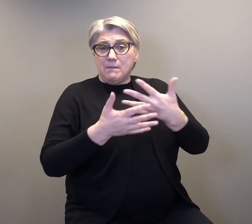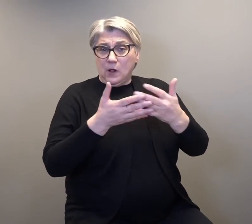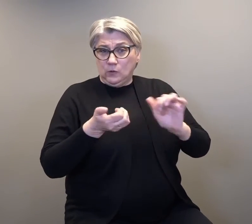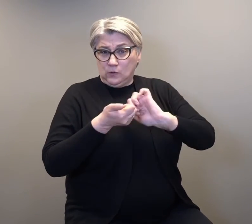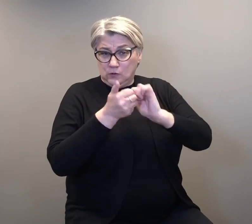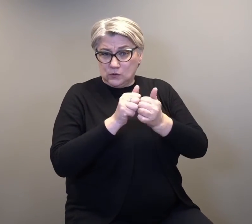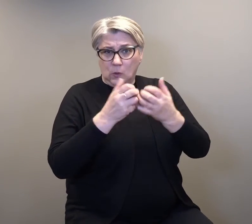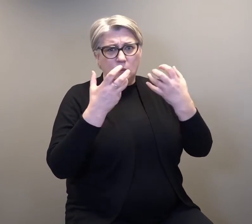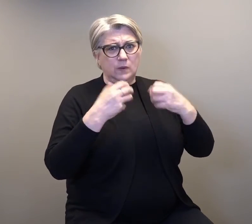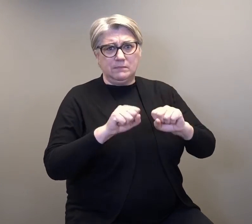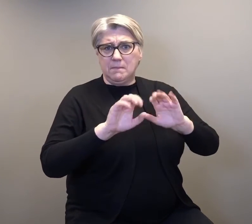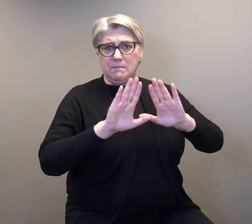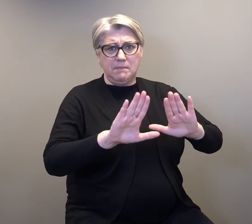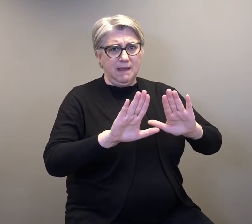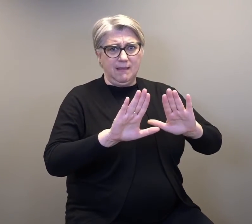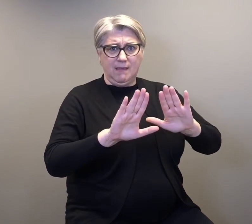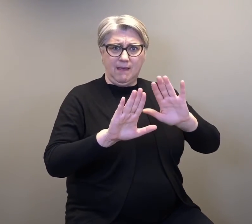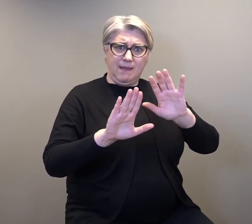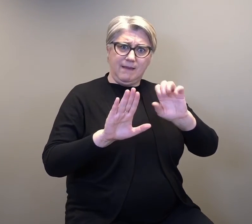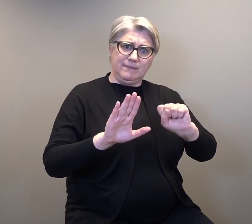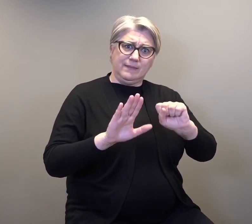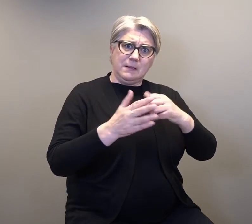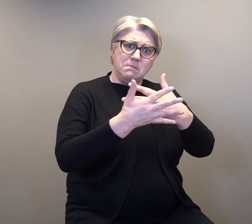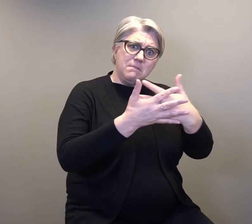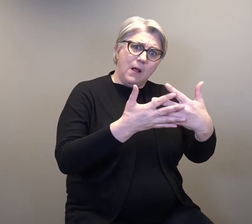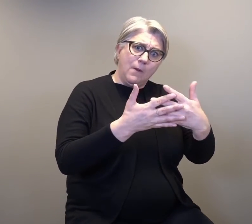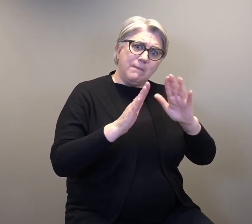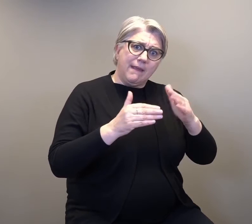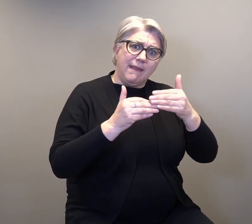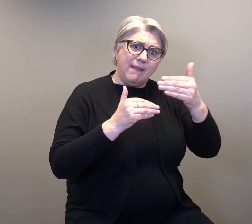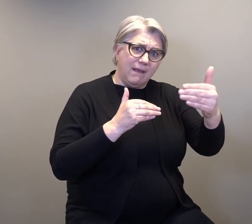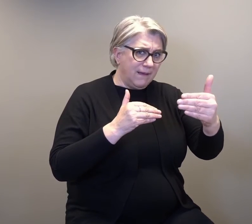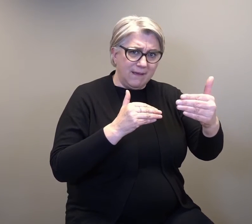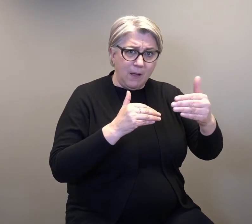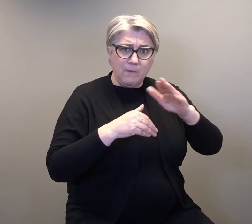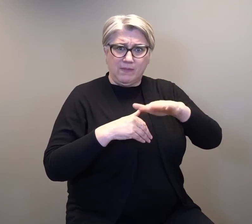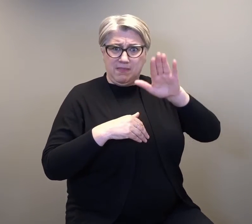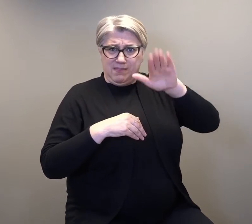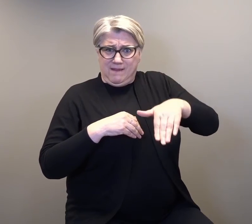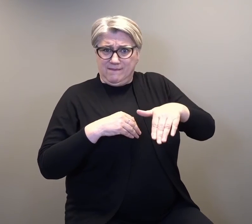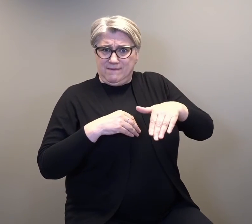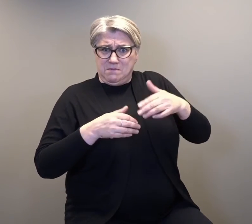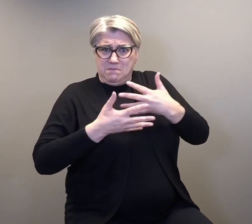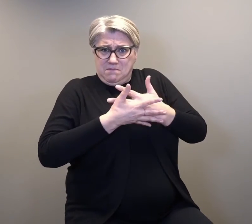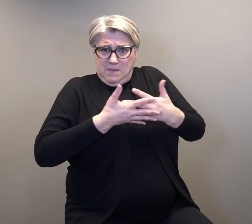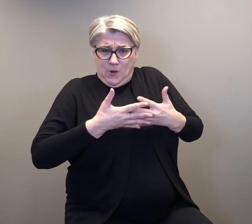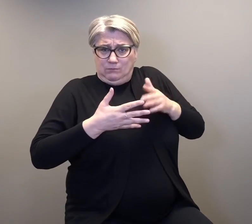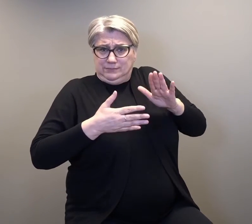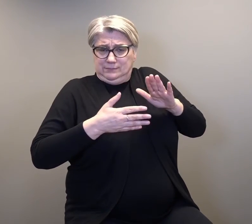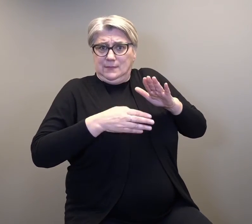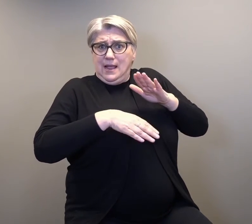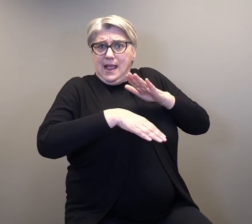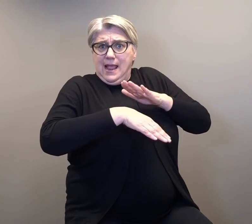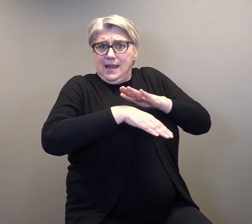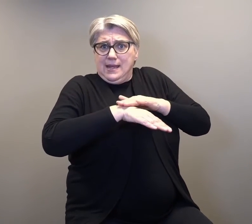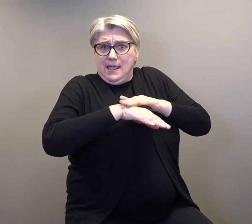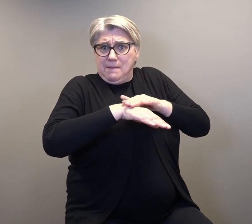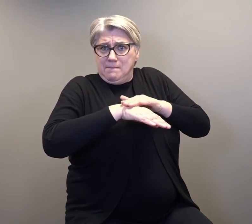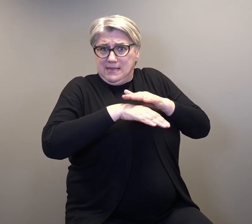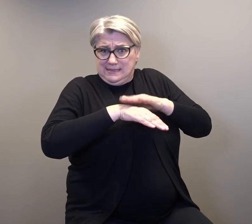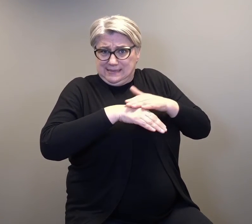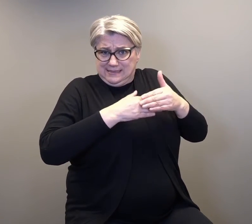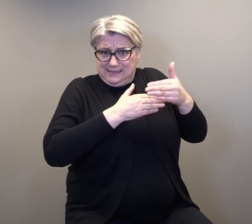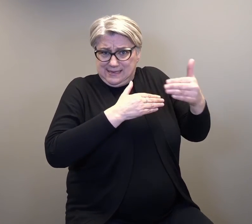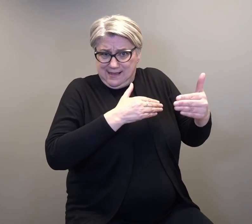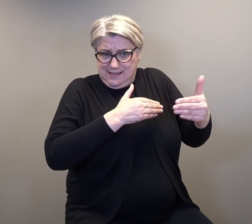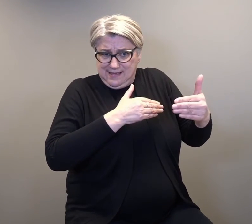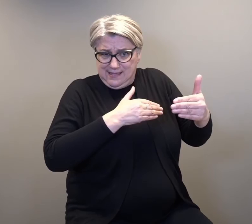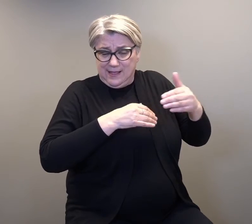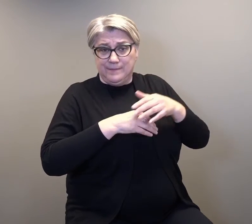Málþroski getur ekki beðið eftir máli. Börn þurfa mál á næmiskeiði.